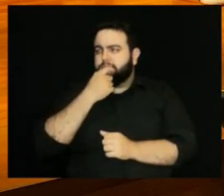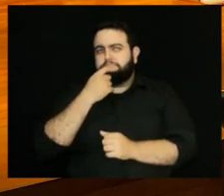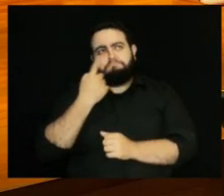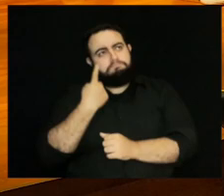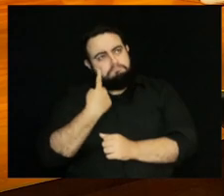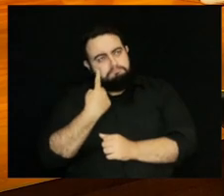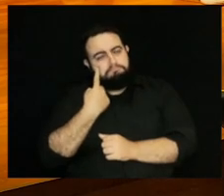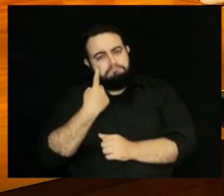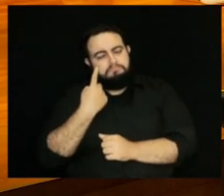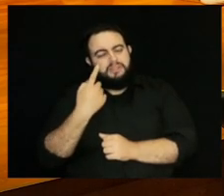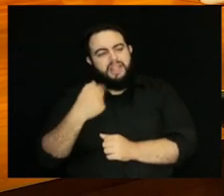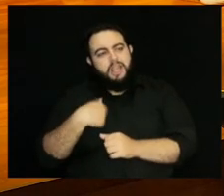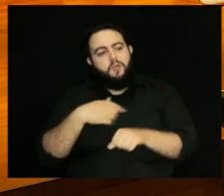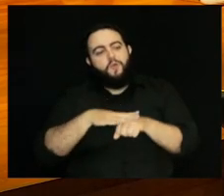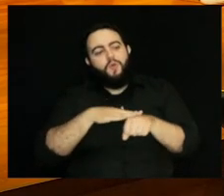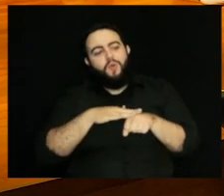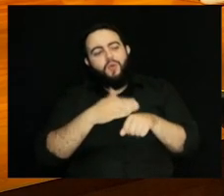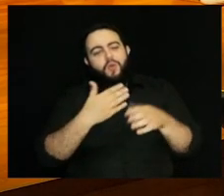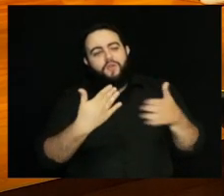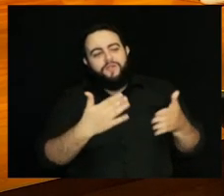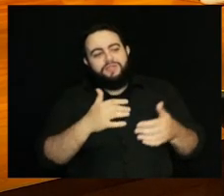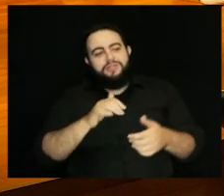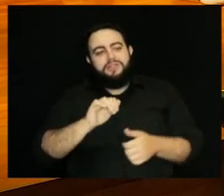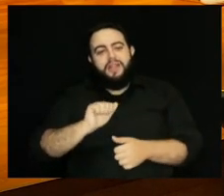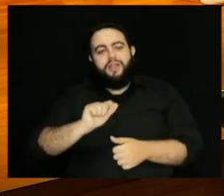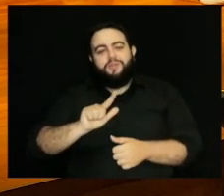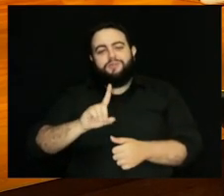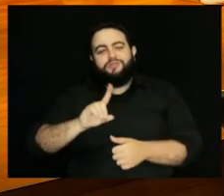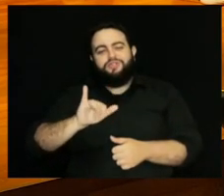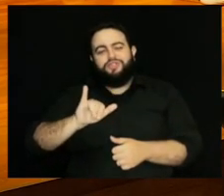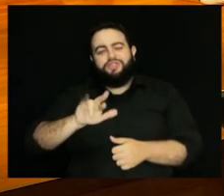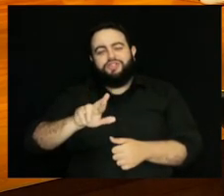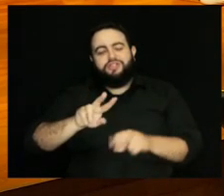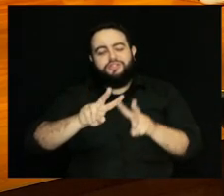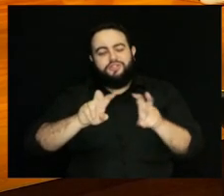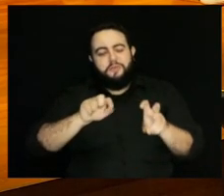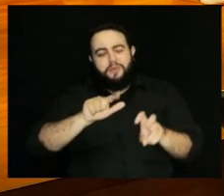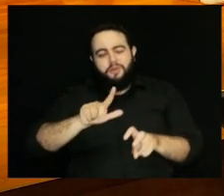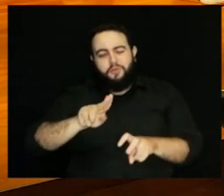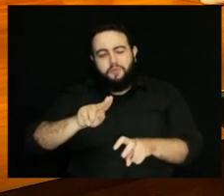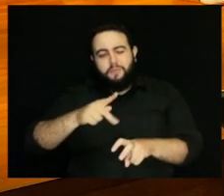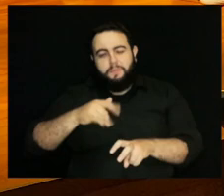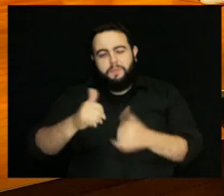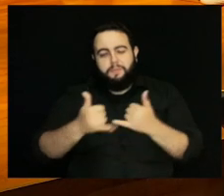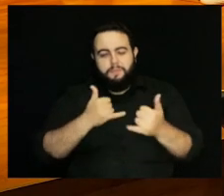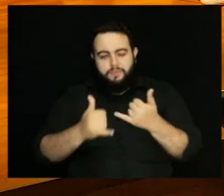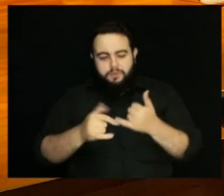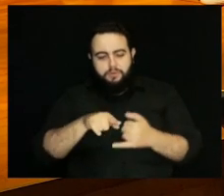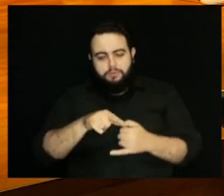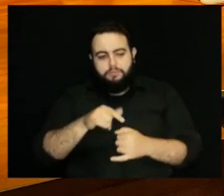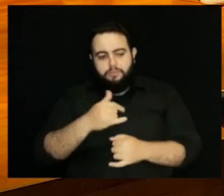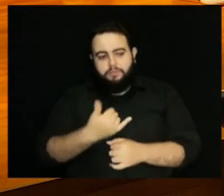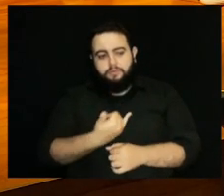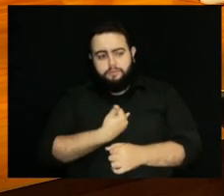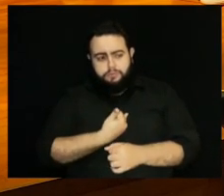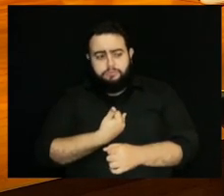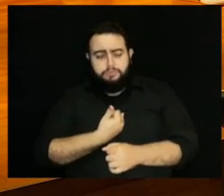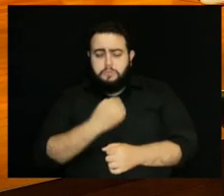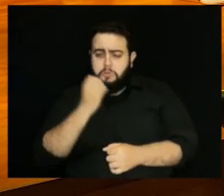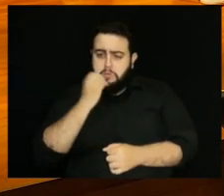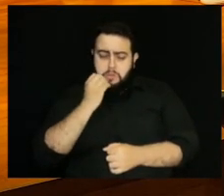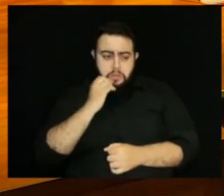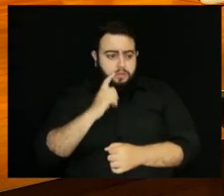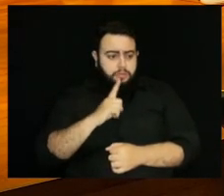entrevistei o Aldir Blanc, por exemplo, sobre o o Lupicínio e ele diz: claro, tem super Lupicínio né. Inclusive